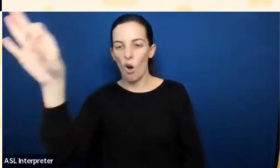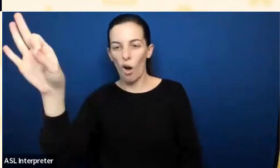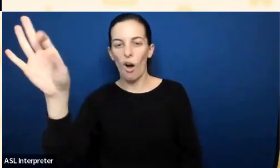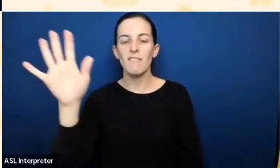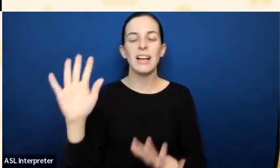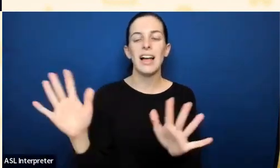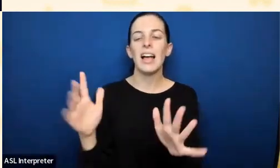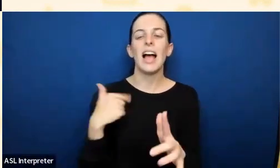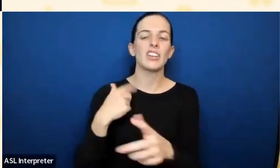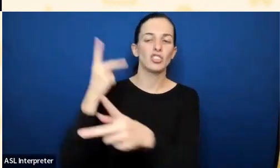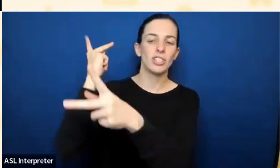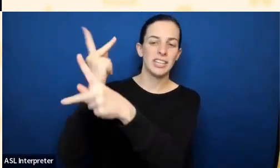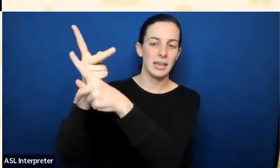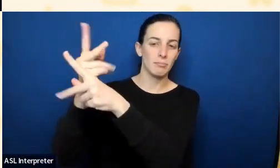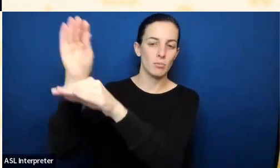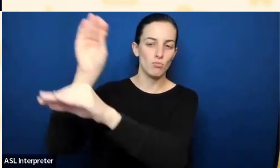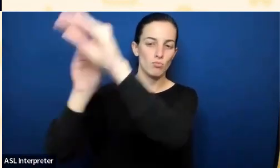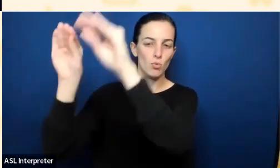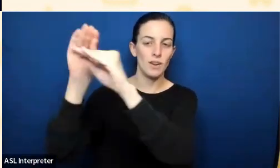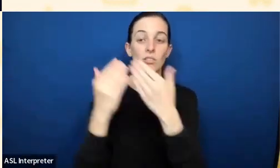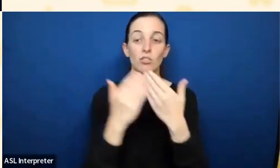Luego todo lo demás es tu preferencia, ¿no?